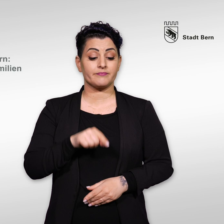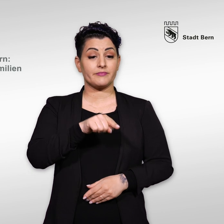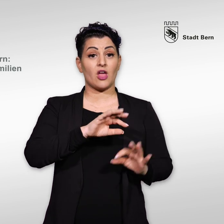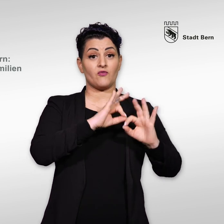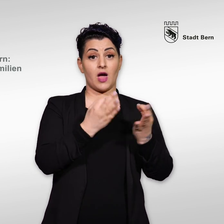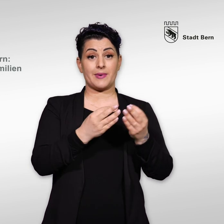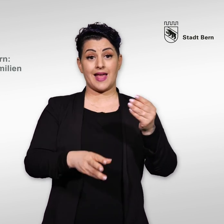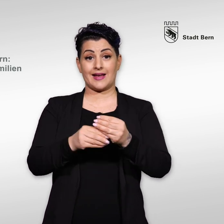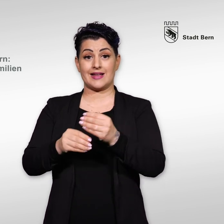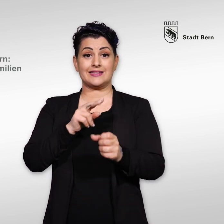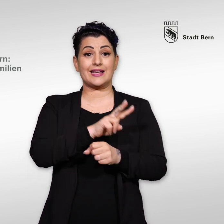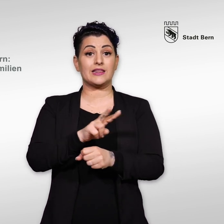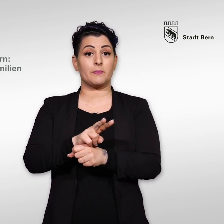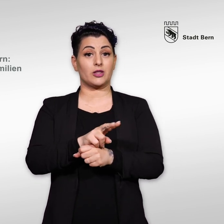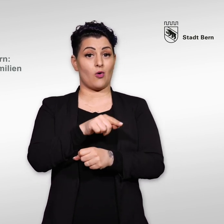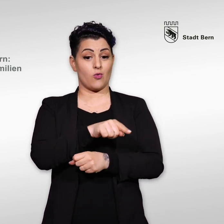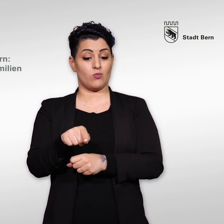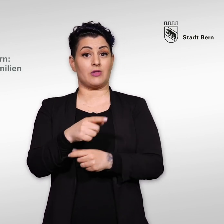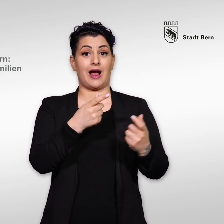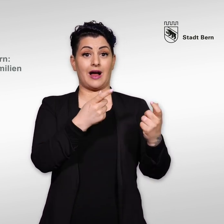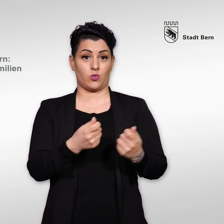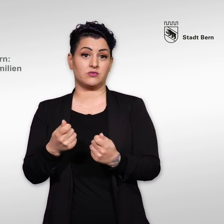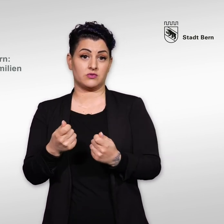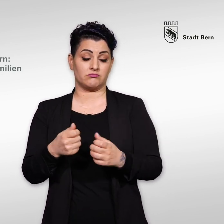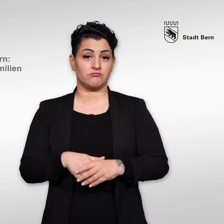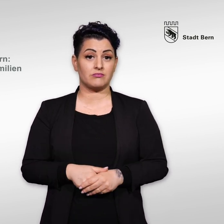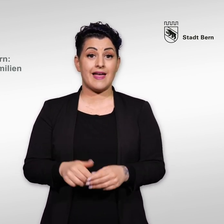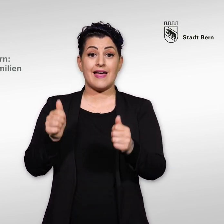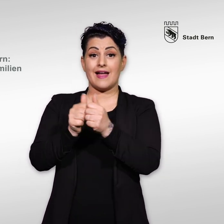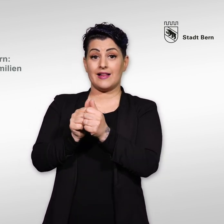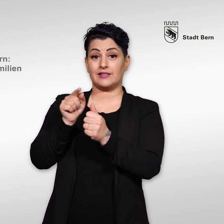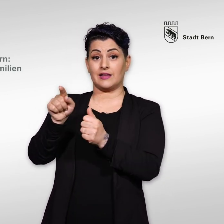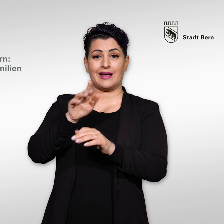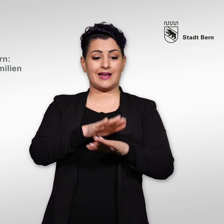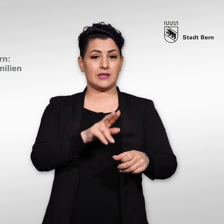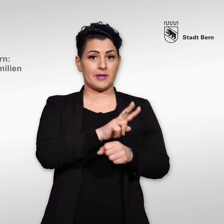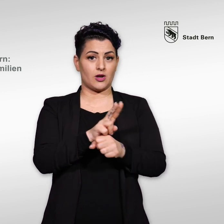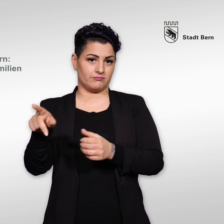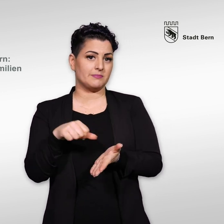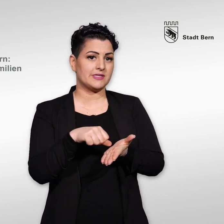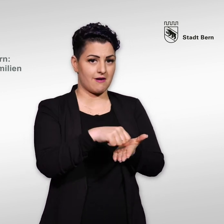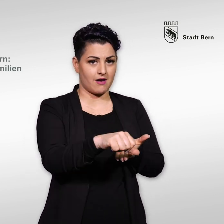Die familienergänzende Kinderbetreuung kostet etwas. Die Eltern bezahlen die Kinderbetreuung.